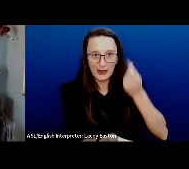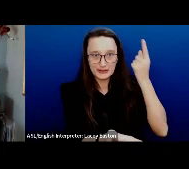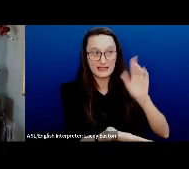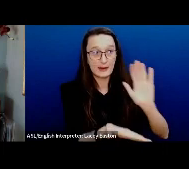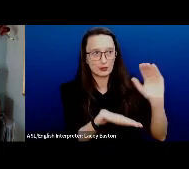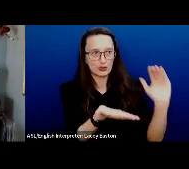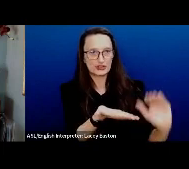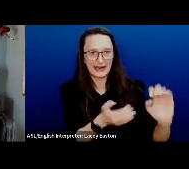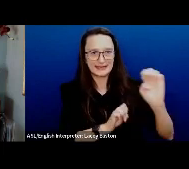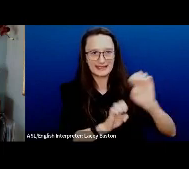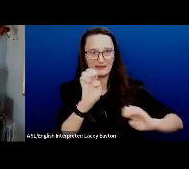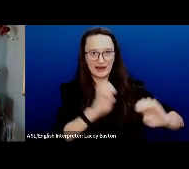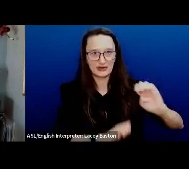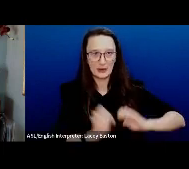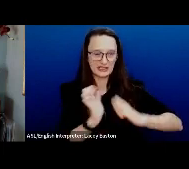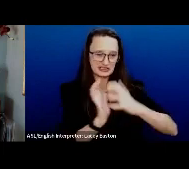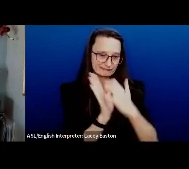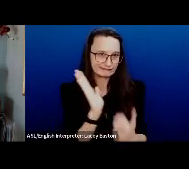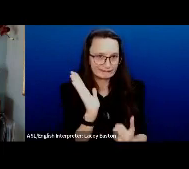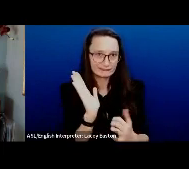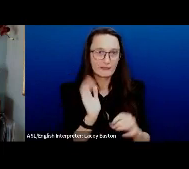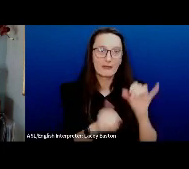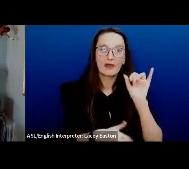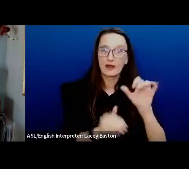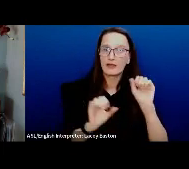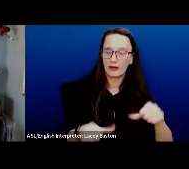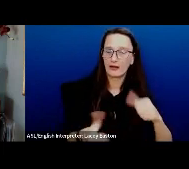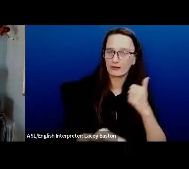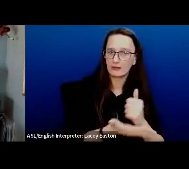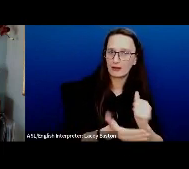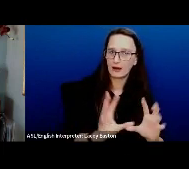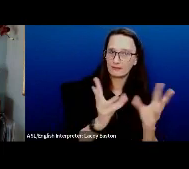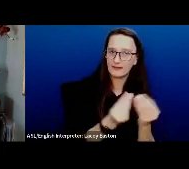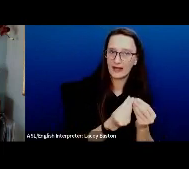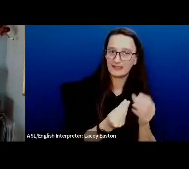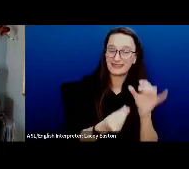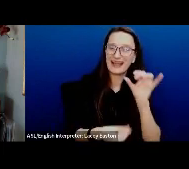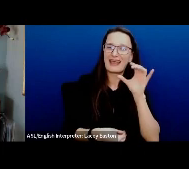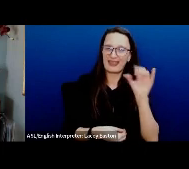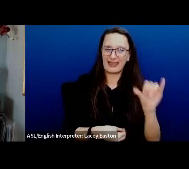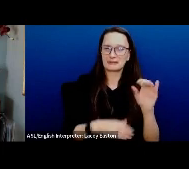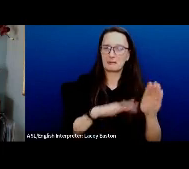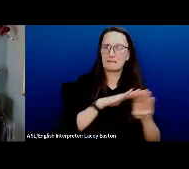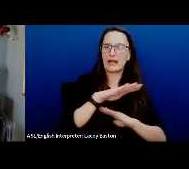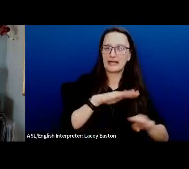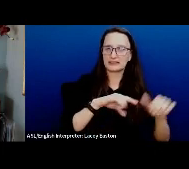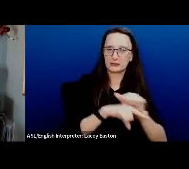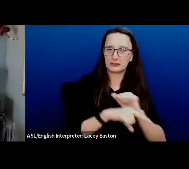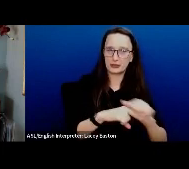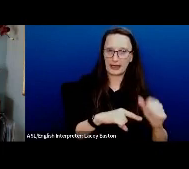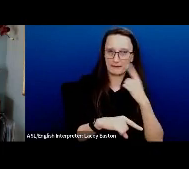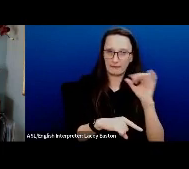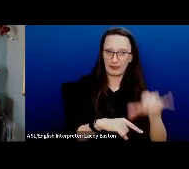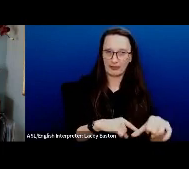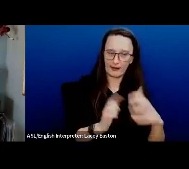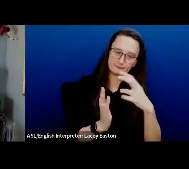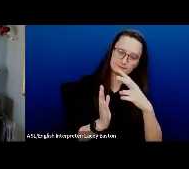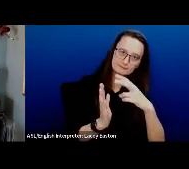que puede ser útil um para las familias y es una capacitación básica sobre eso um saber la diferencia